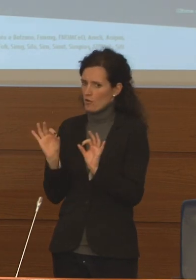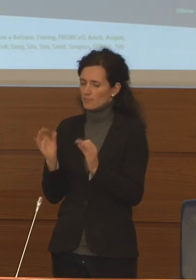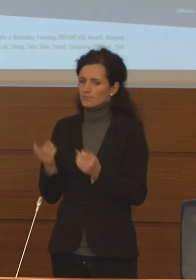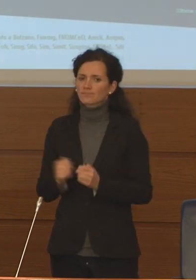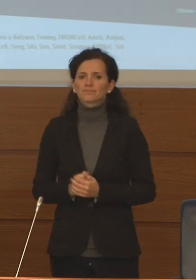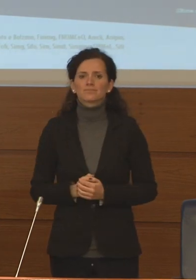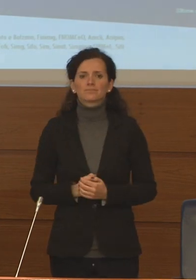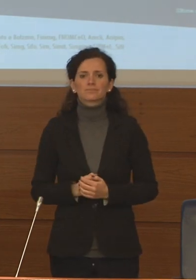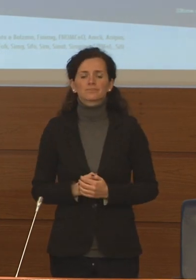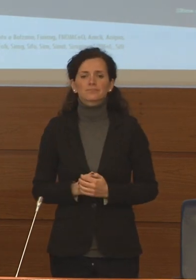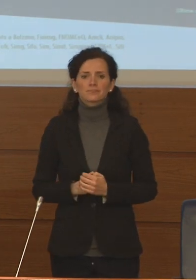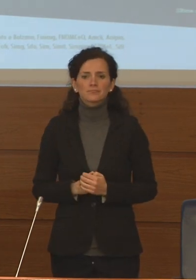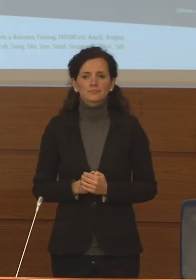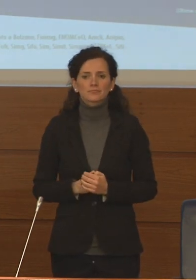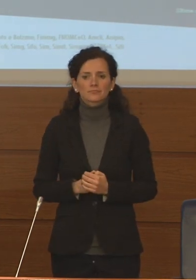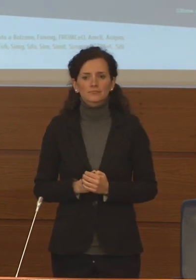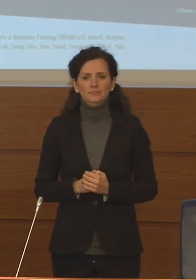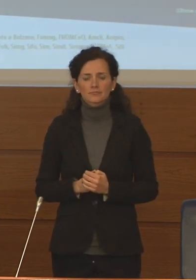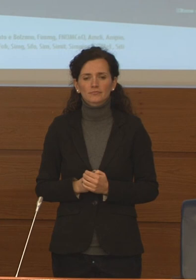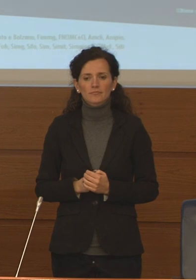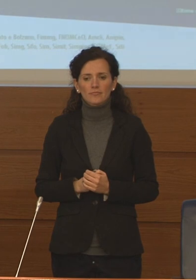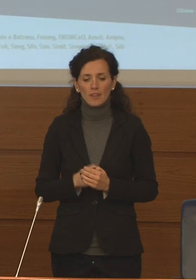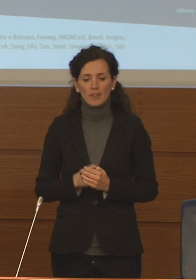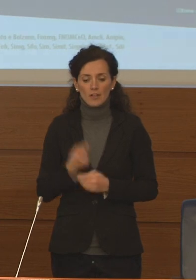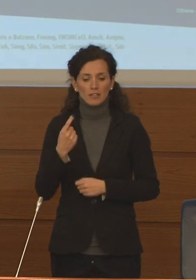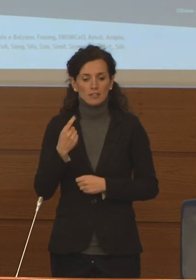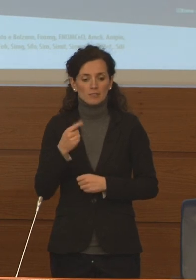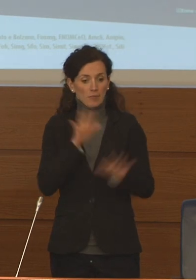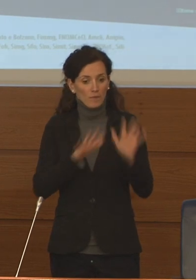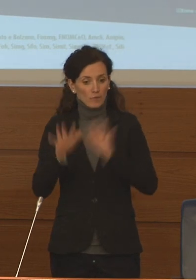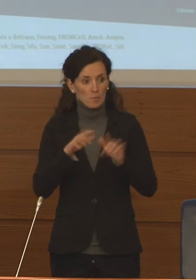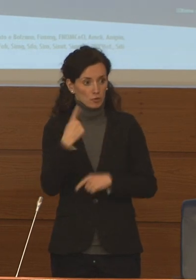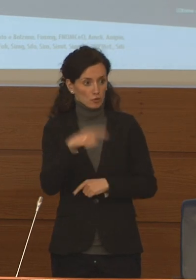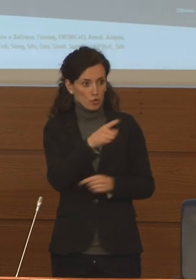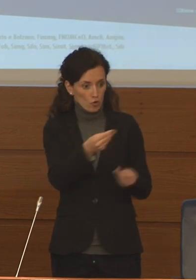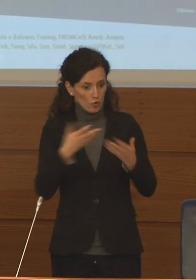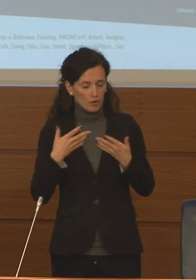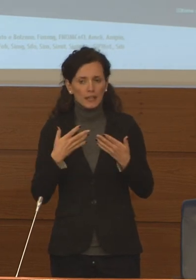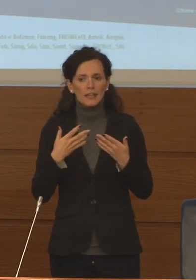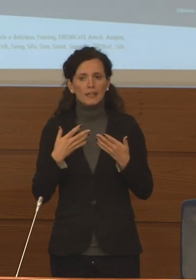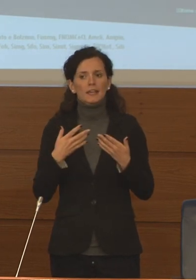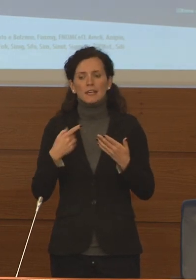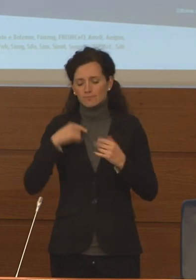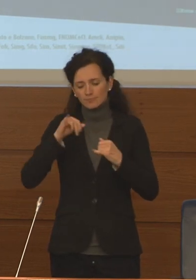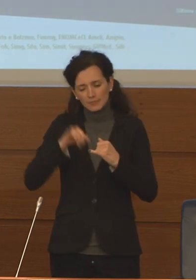Su questo dato io non ho dettagli specifici sul